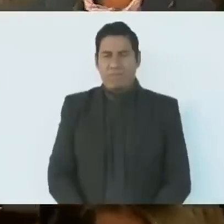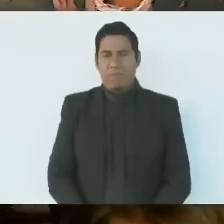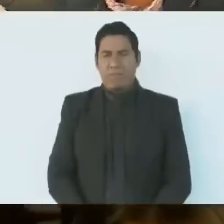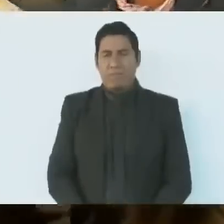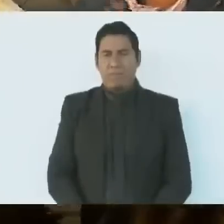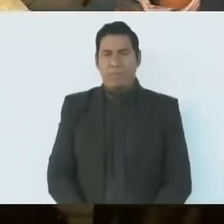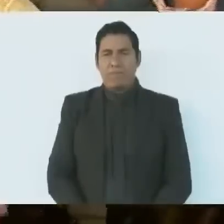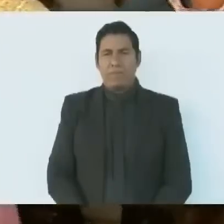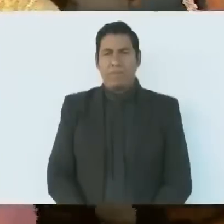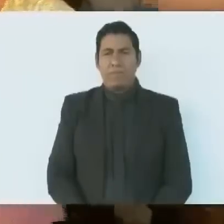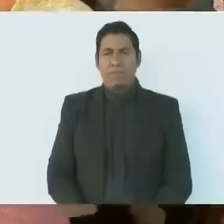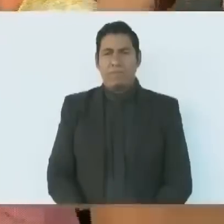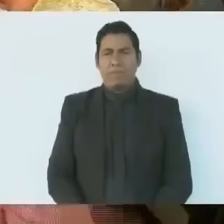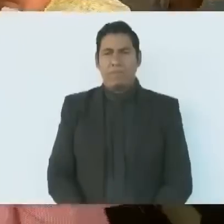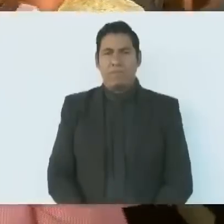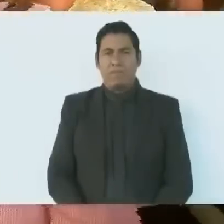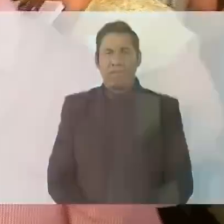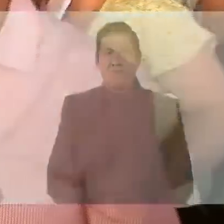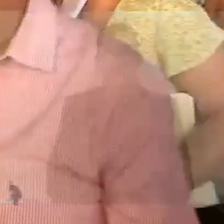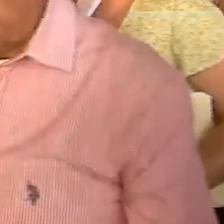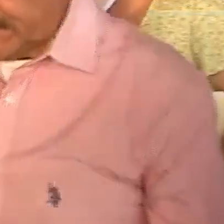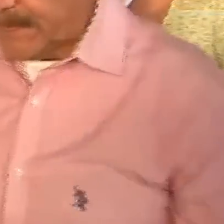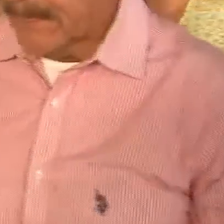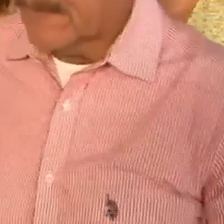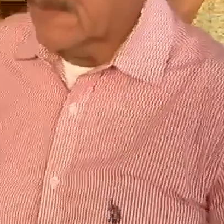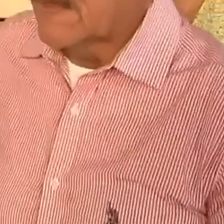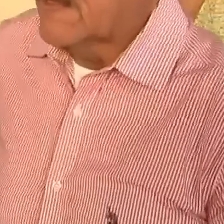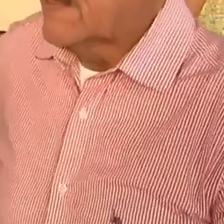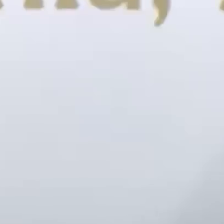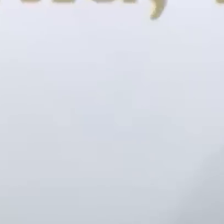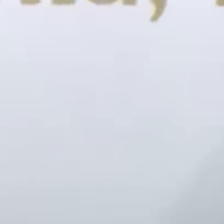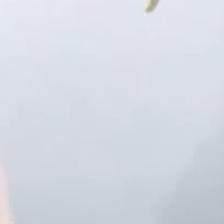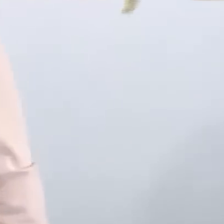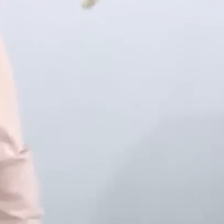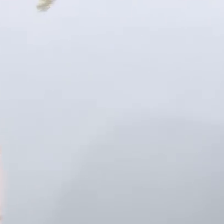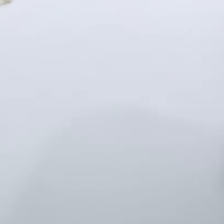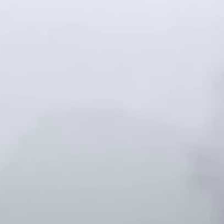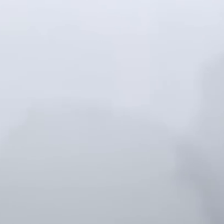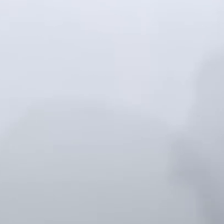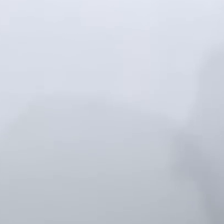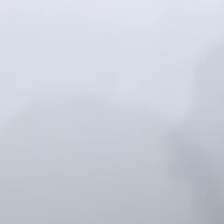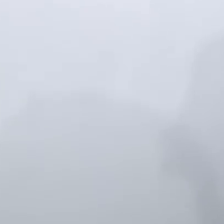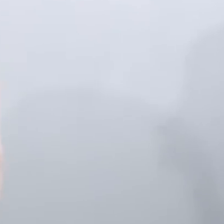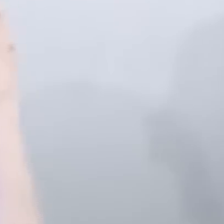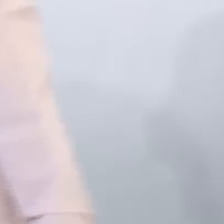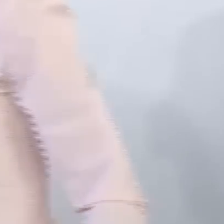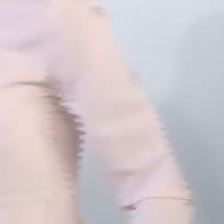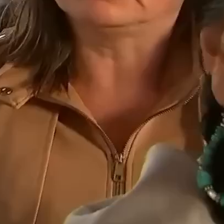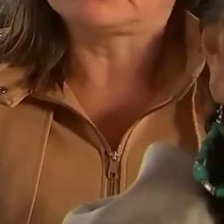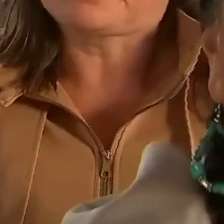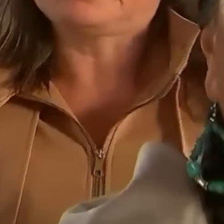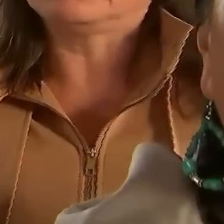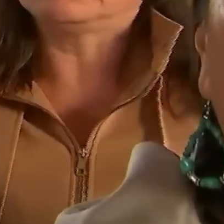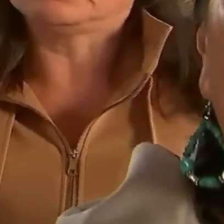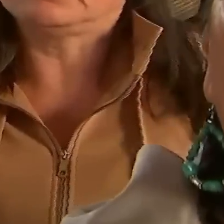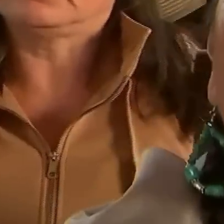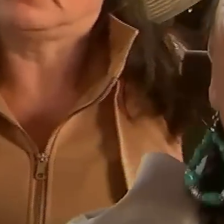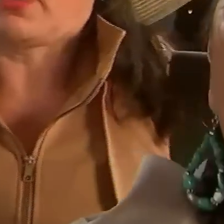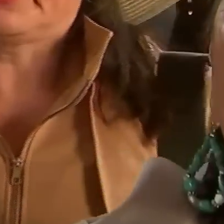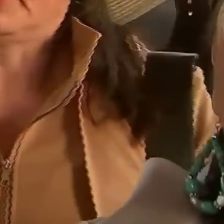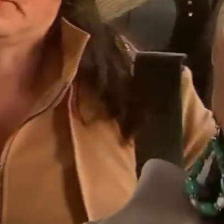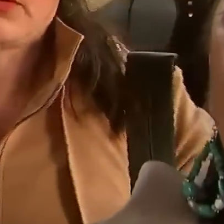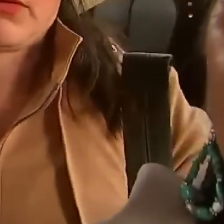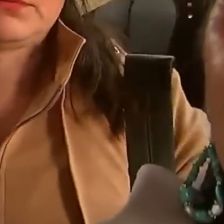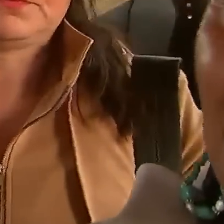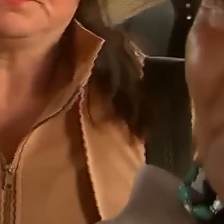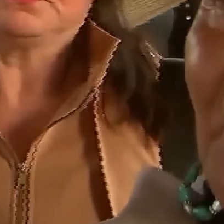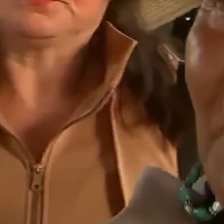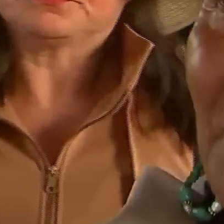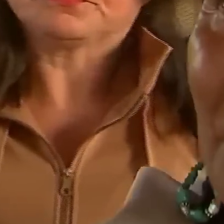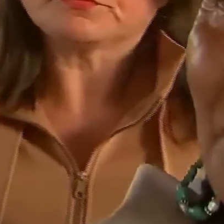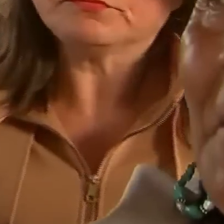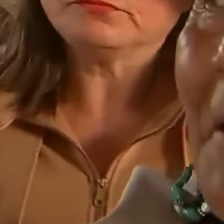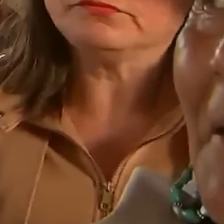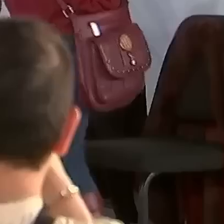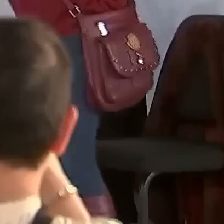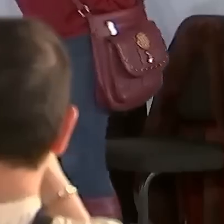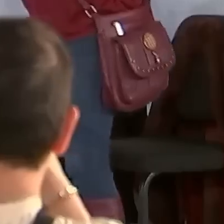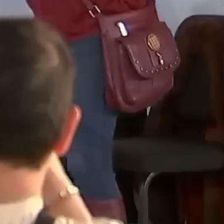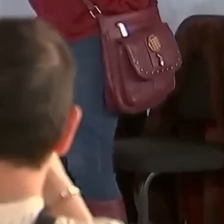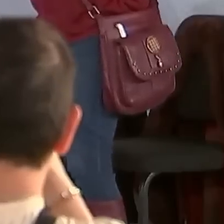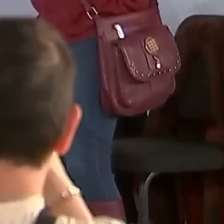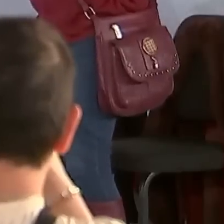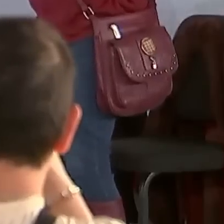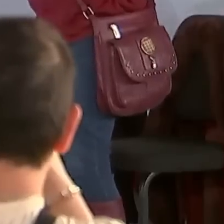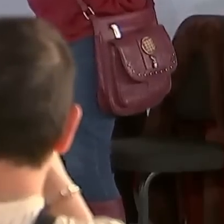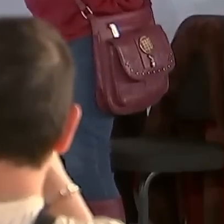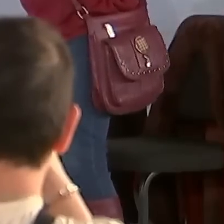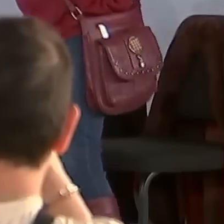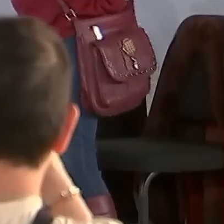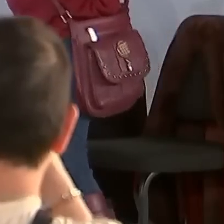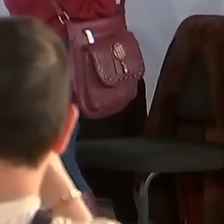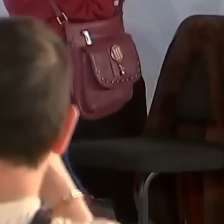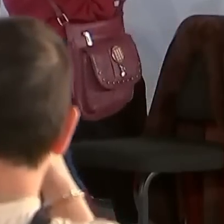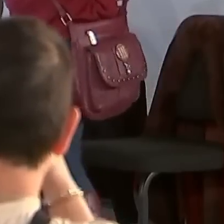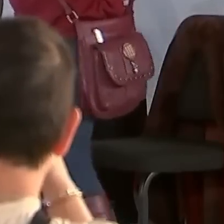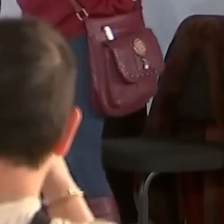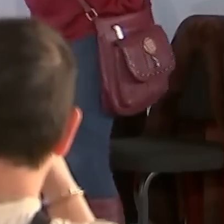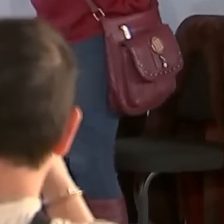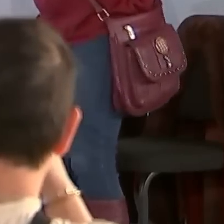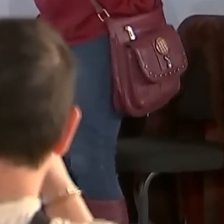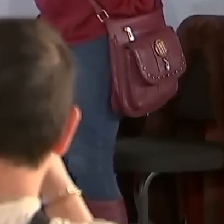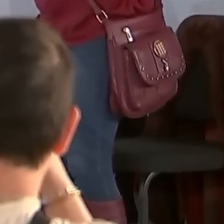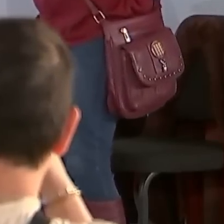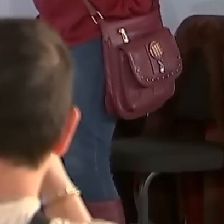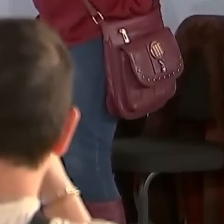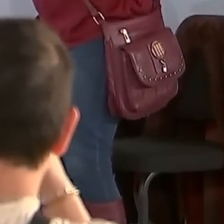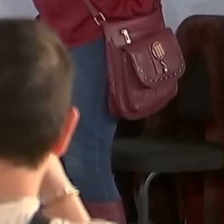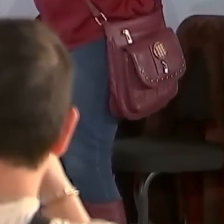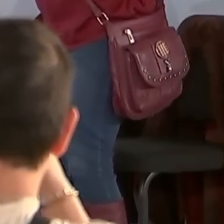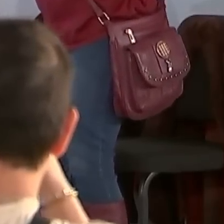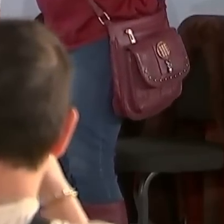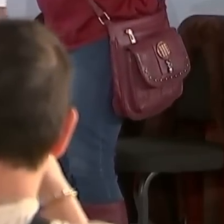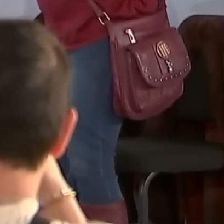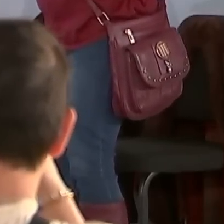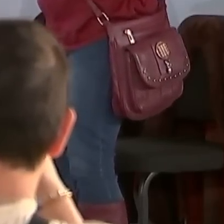gracias de esta manera concluye este evento se despide de ustedes